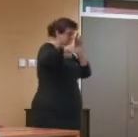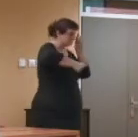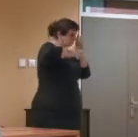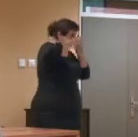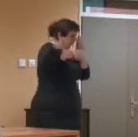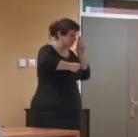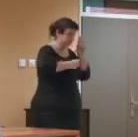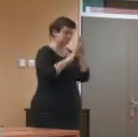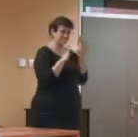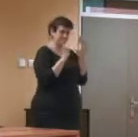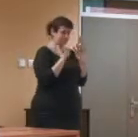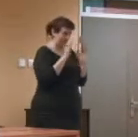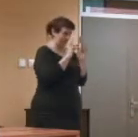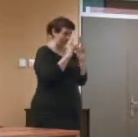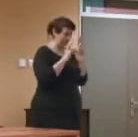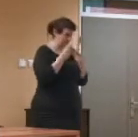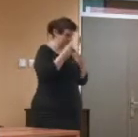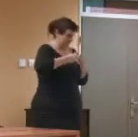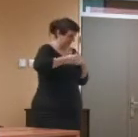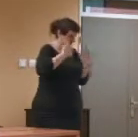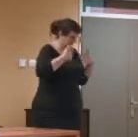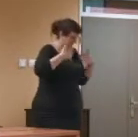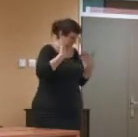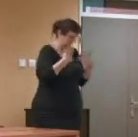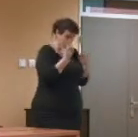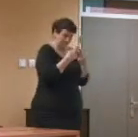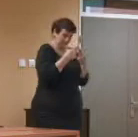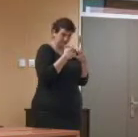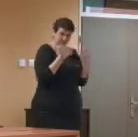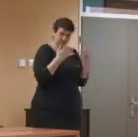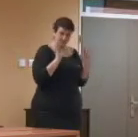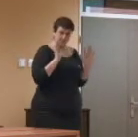números unos, muchos políticos que han dado mucho de sí, pero para todo relato